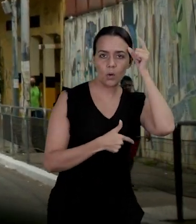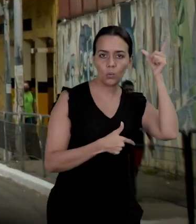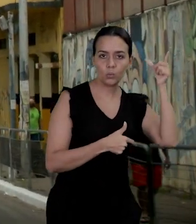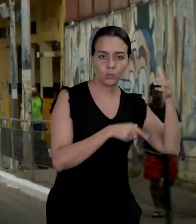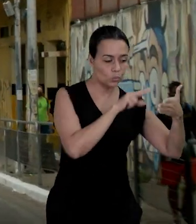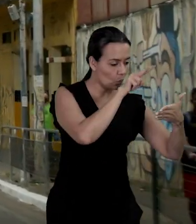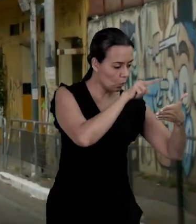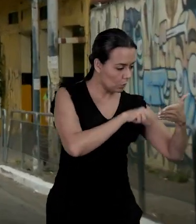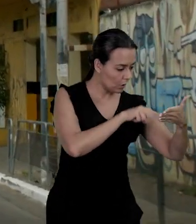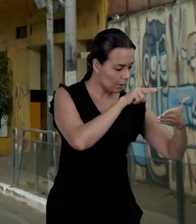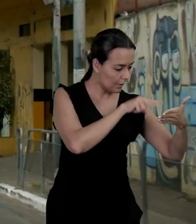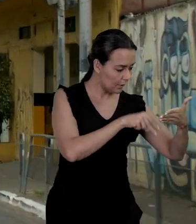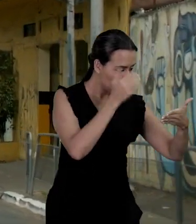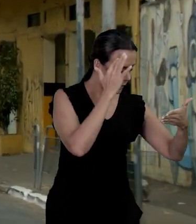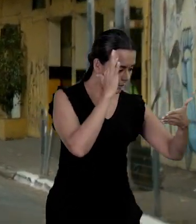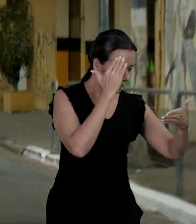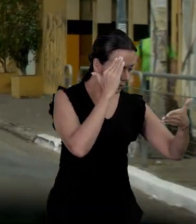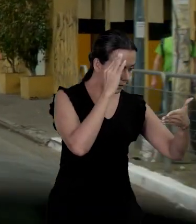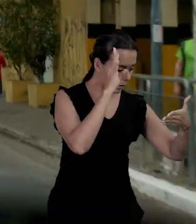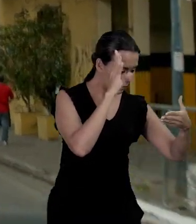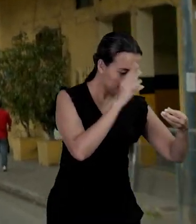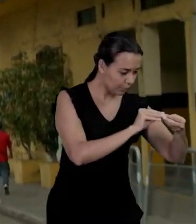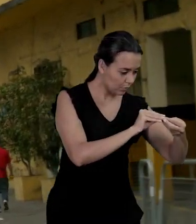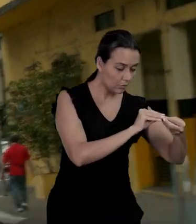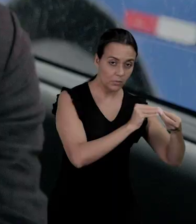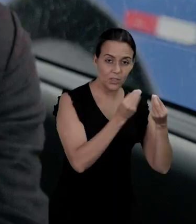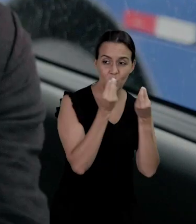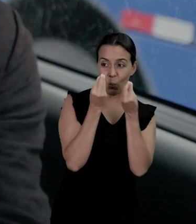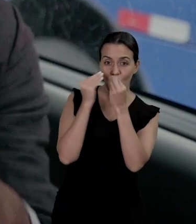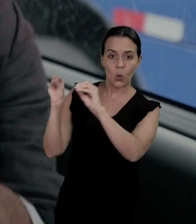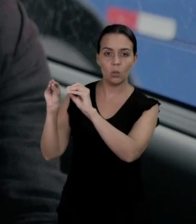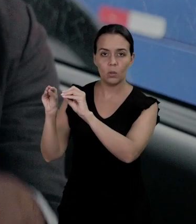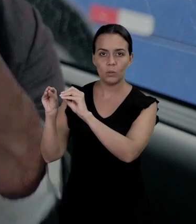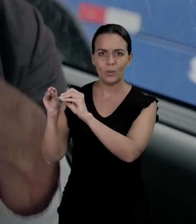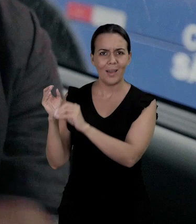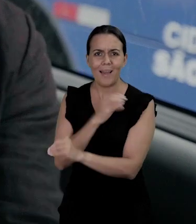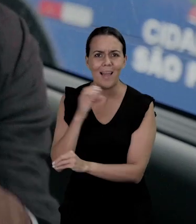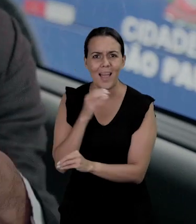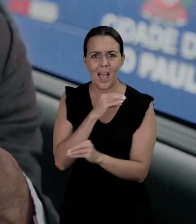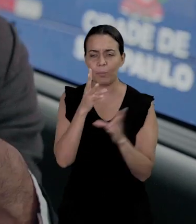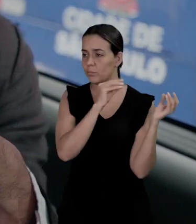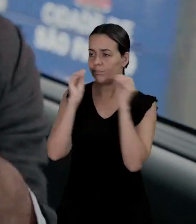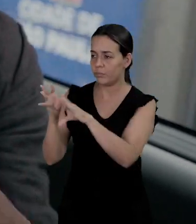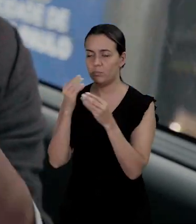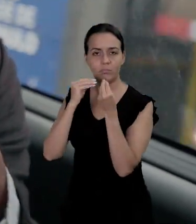saber ler e processar e devolver isso para a sociedade. Então, o artista, ele foi engolido num processo que ele já quase